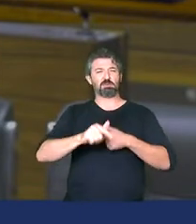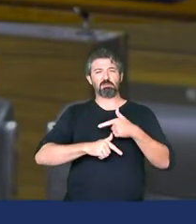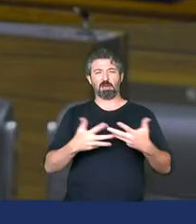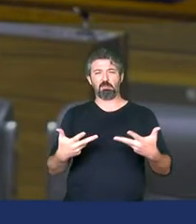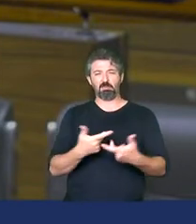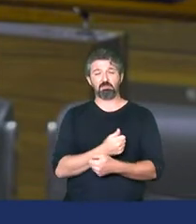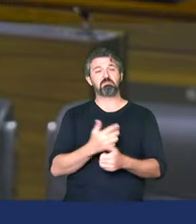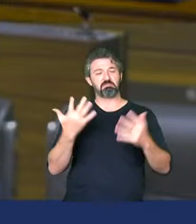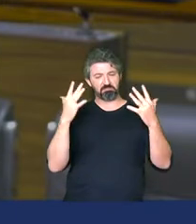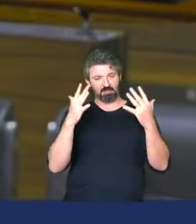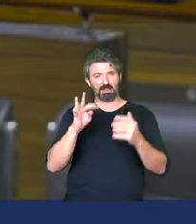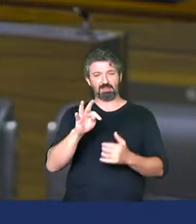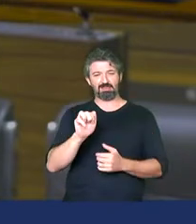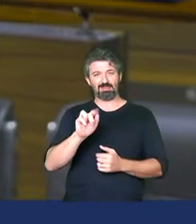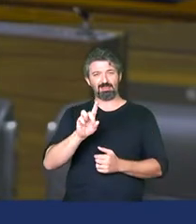BRASIL E FEZ UM EXCELENTE TRABALHO... PARABÉNS AO